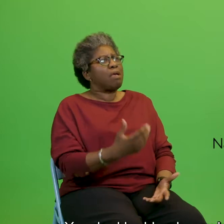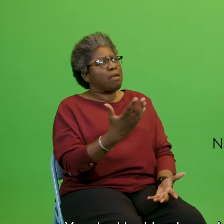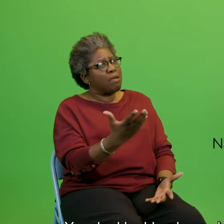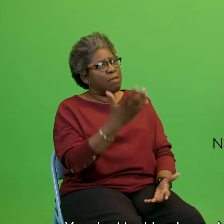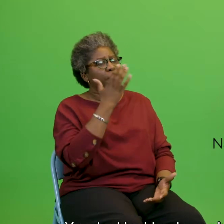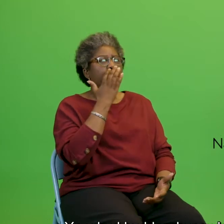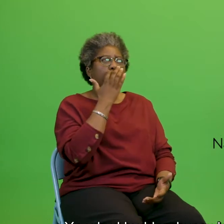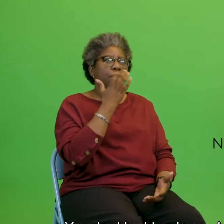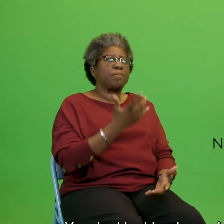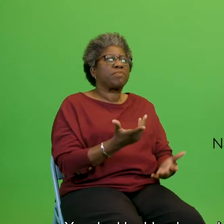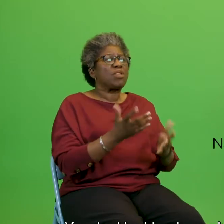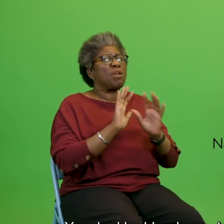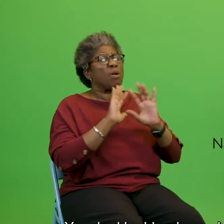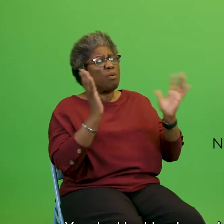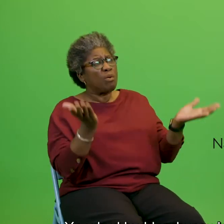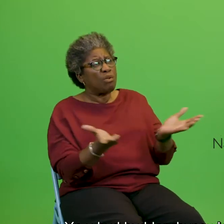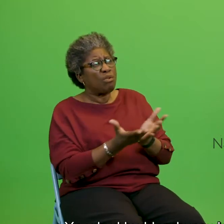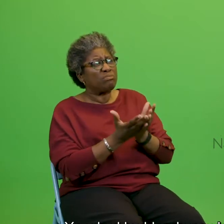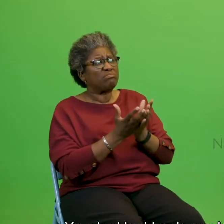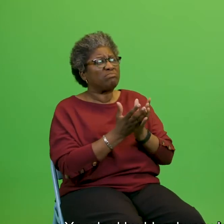Yn y byd byddar rhyngwladol...